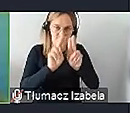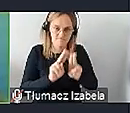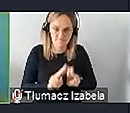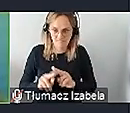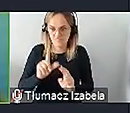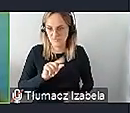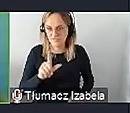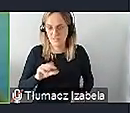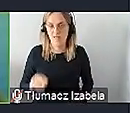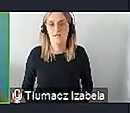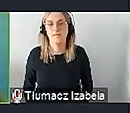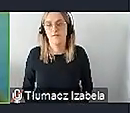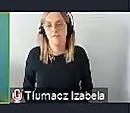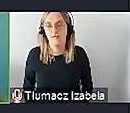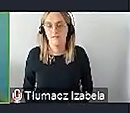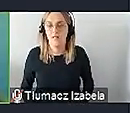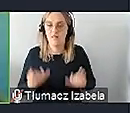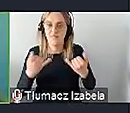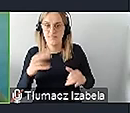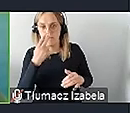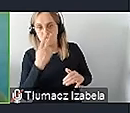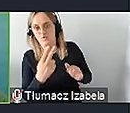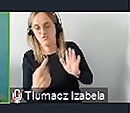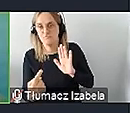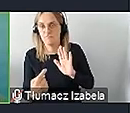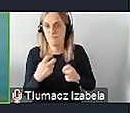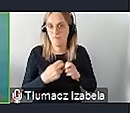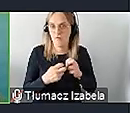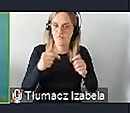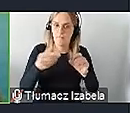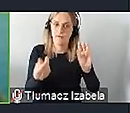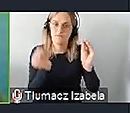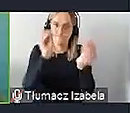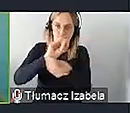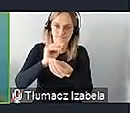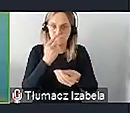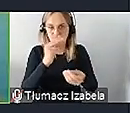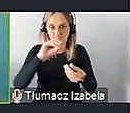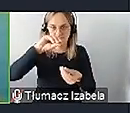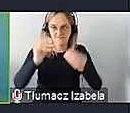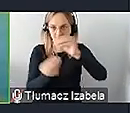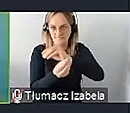Ale pani Mariola pisze: "Inne spojrzenie na problem". Czyli np. trzeba obrócić ten puzzelek, żeby pasował.